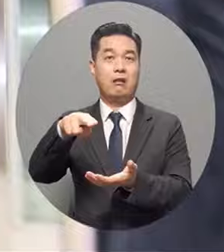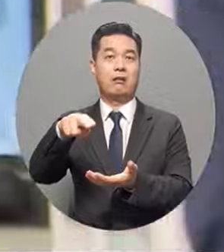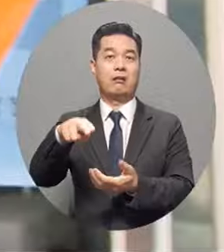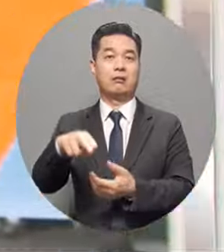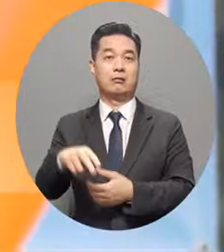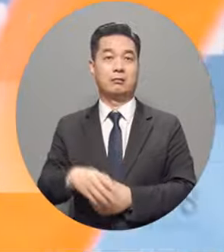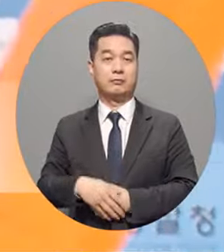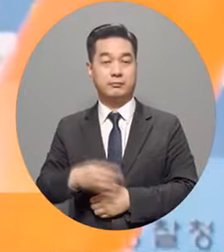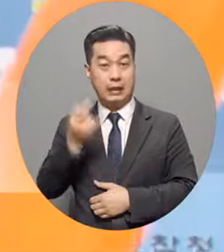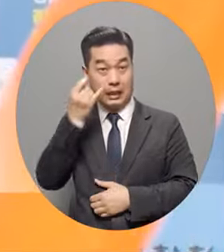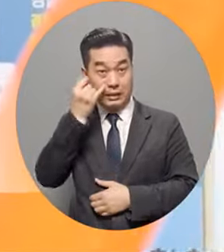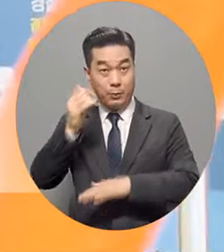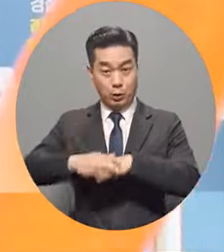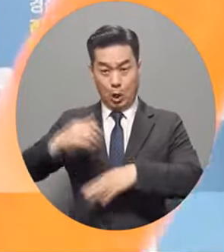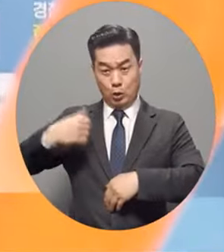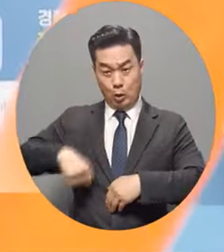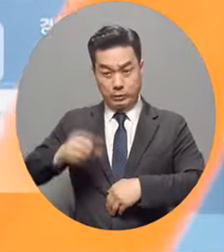재판을 받고 복역한 사실이 속속드러났습니다.